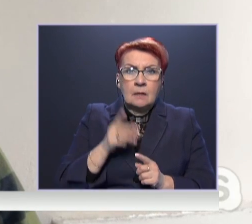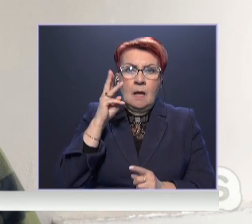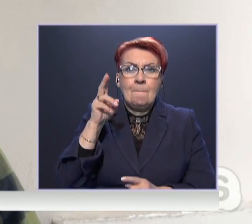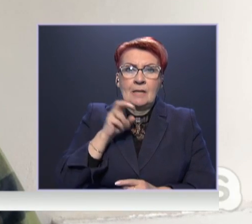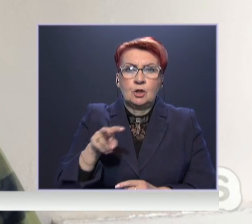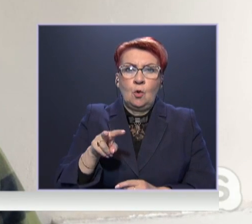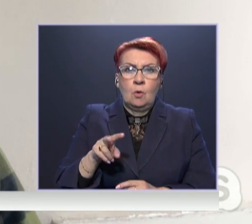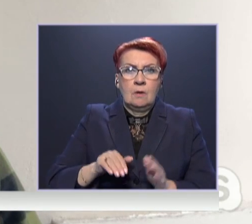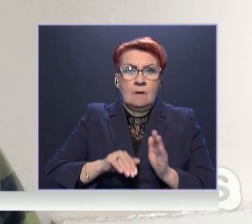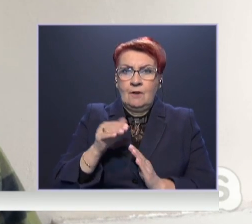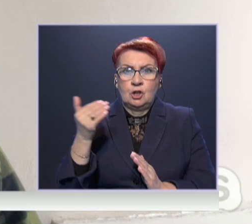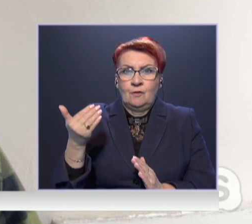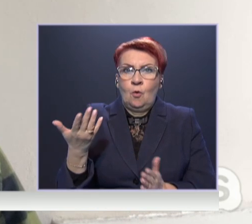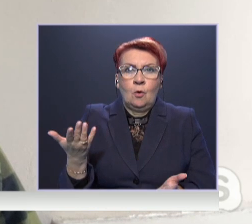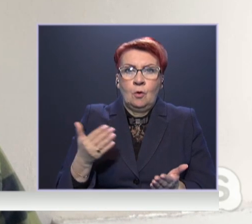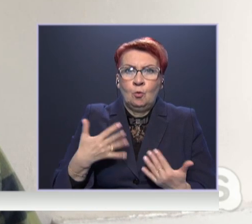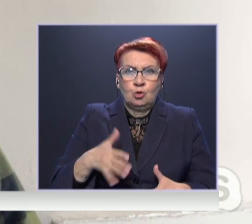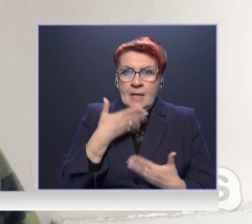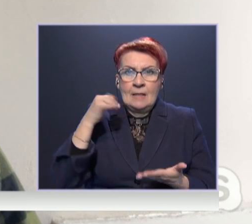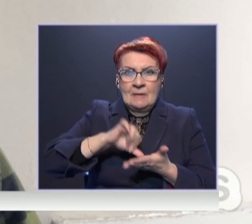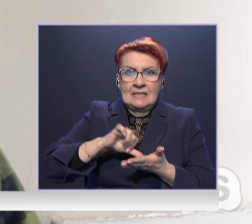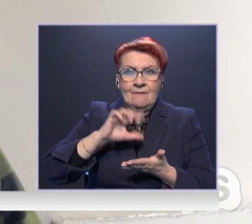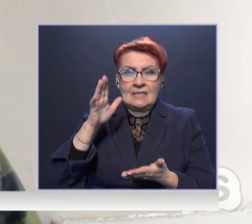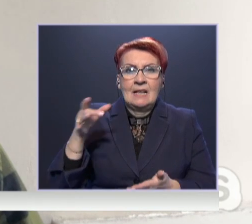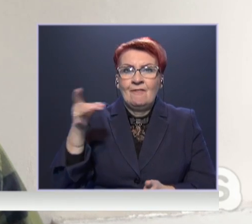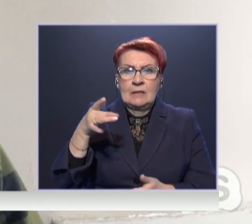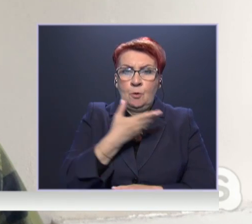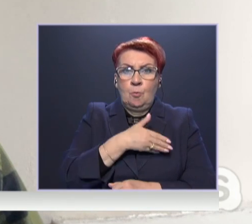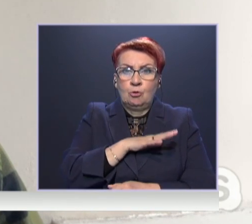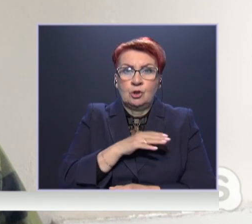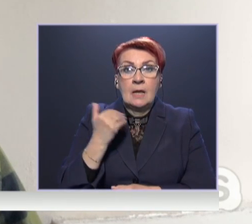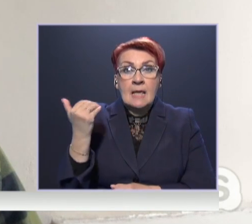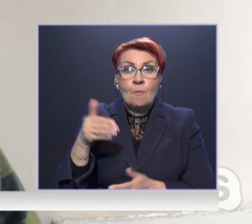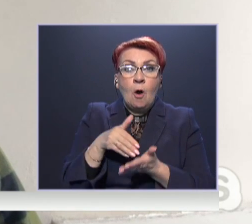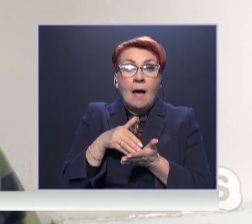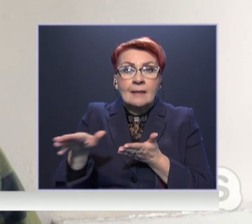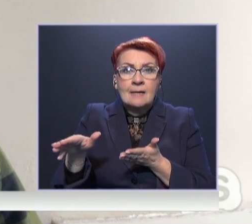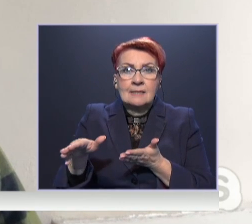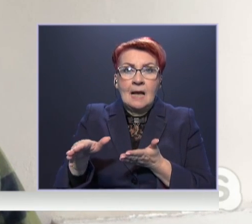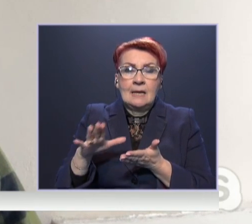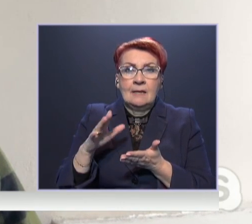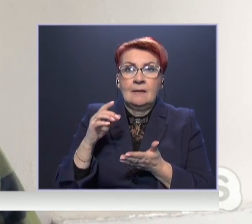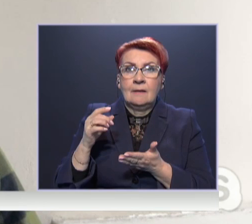в принципе нету представительства э-э в Республике Польша ему отказались традиционными ежегодном изложении линконг